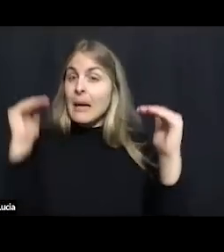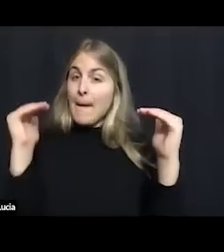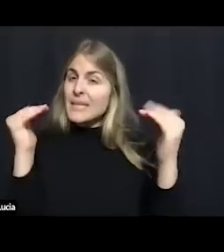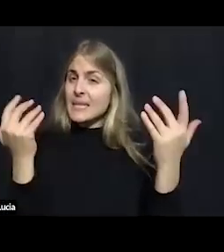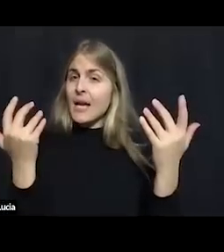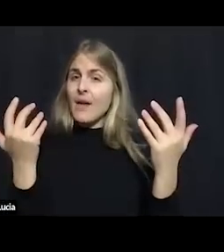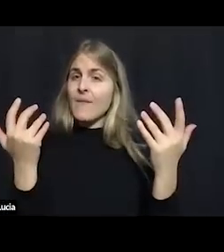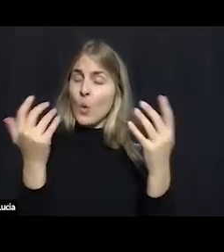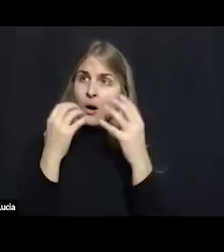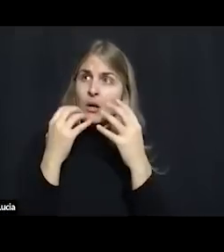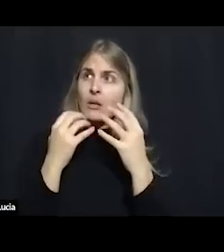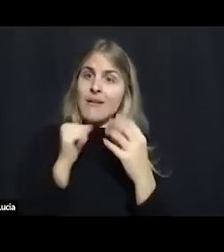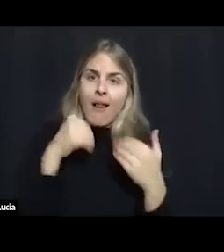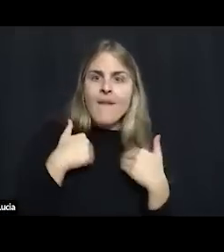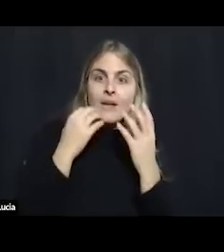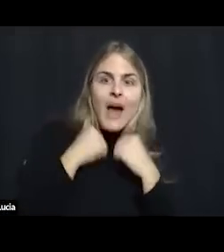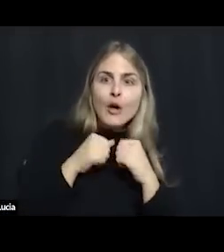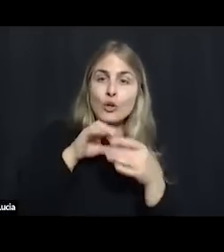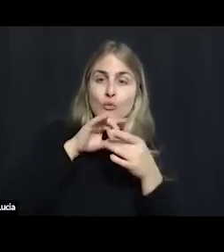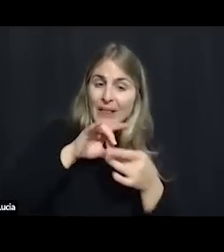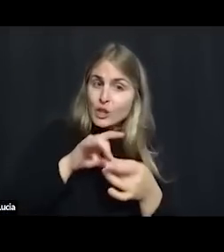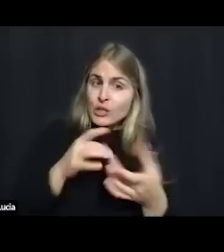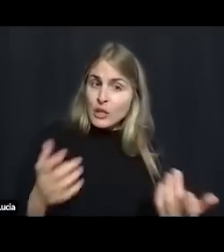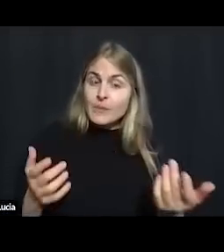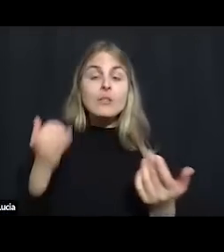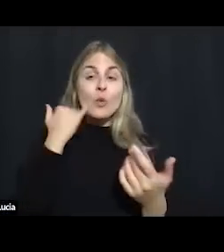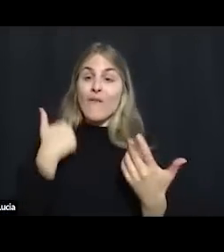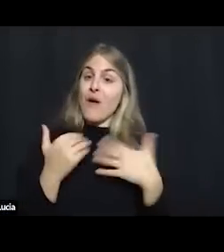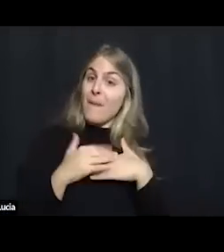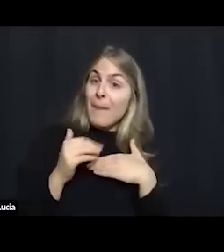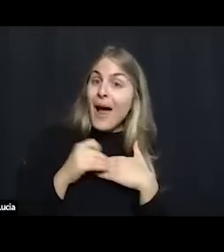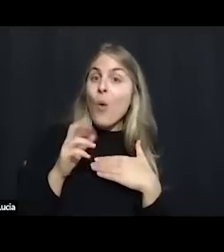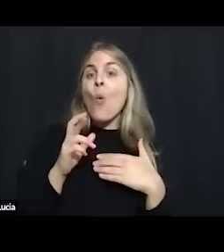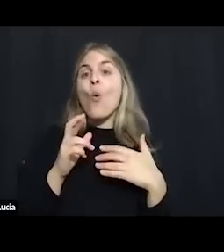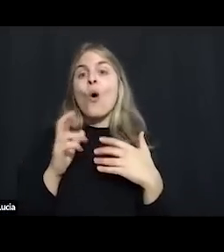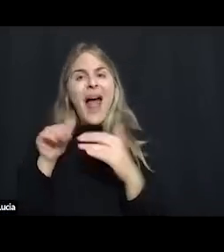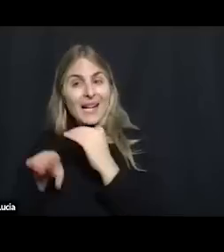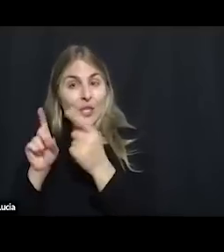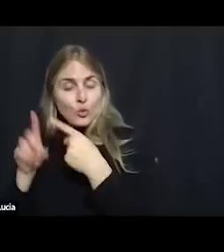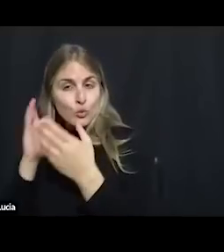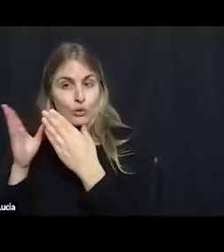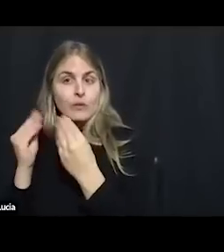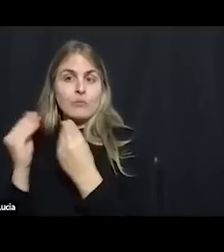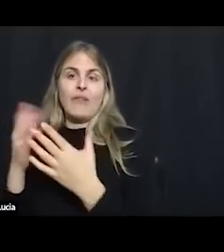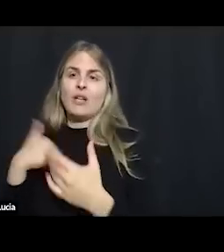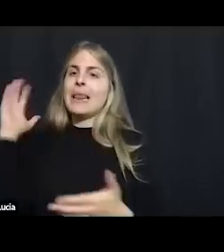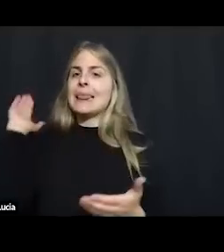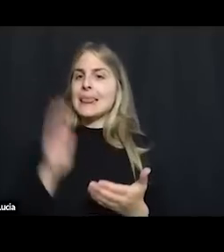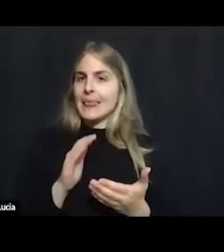e incluso reducir la soledad. Inicialmente, tener una mascota o acceso a proveedores de servicios estaba relacionado con la reducción de la soledad social,